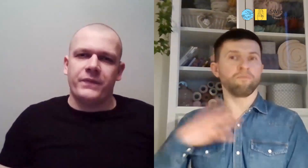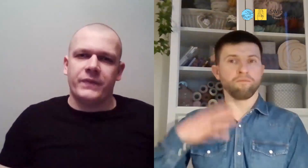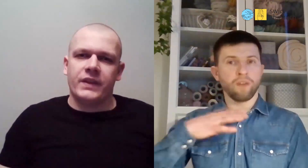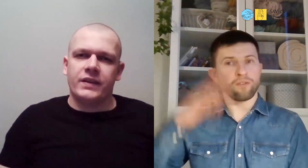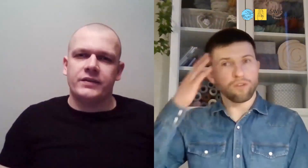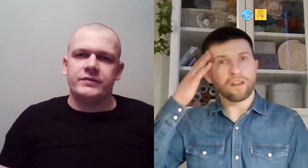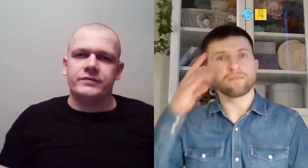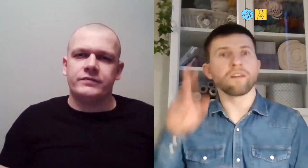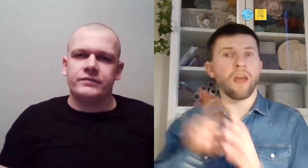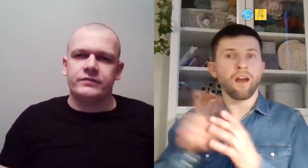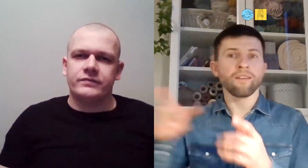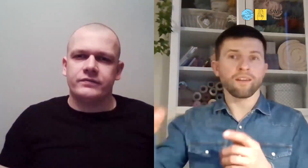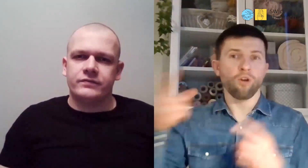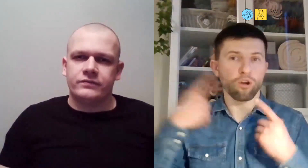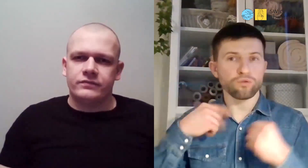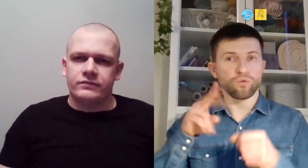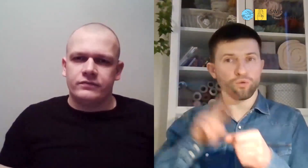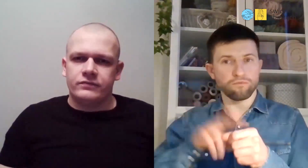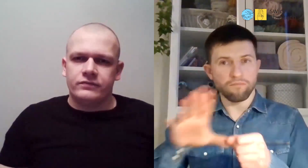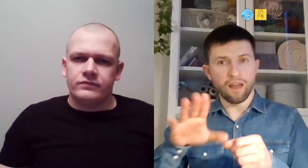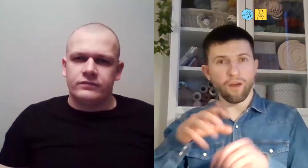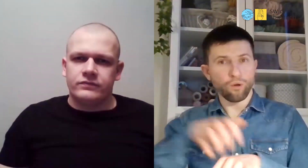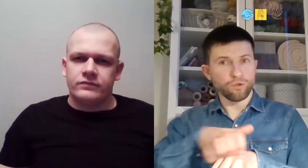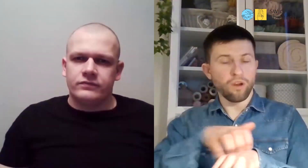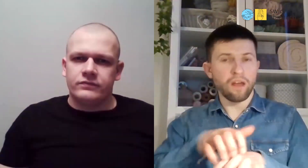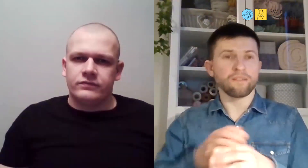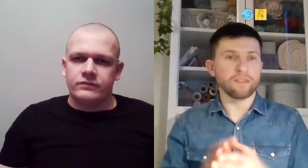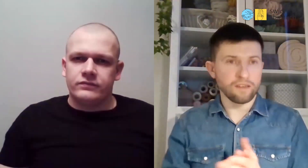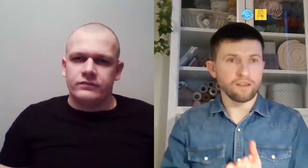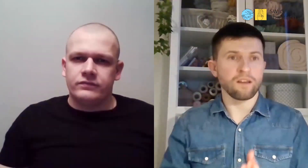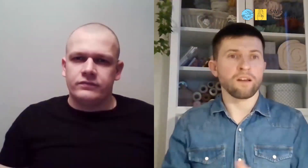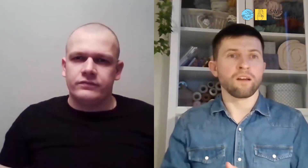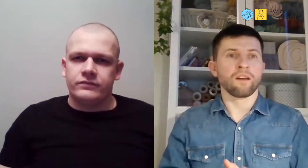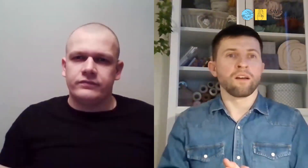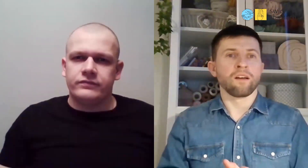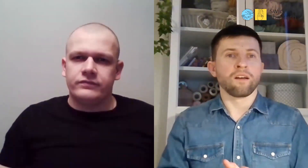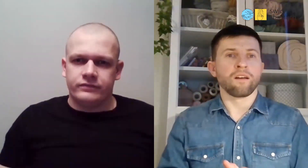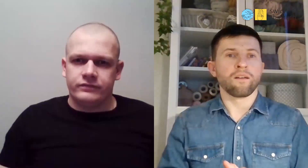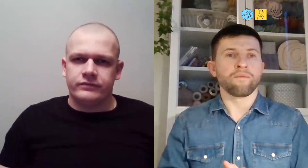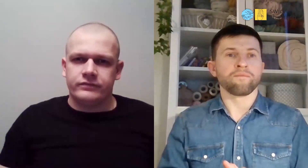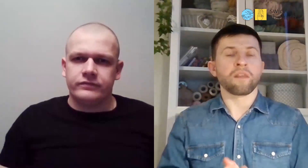[Maciek]: — Warto wiedzieć osobom, które mają uczulenie.